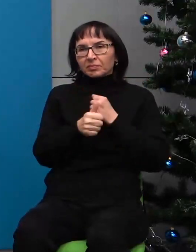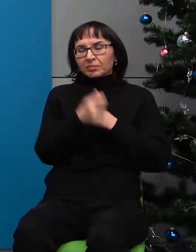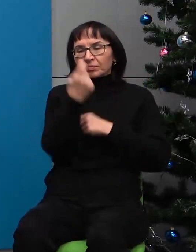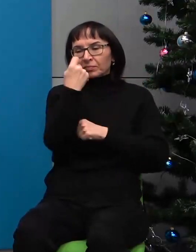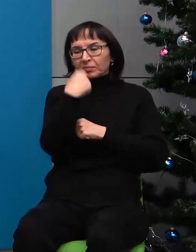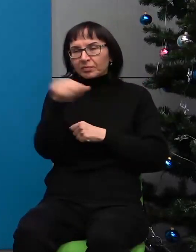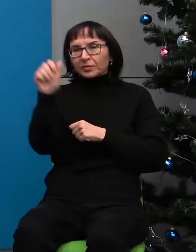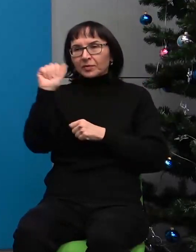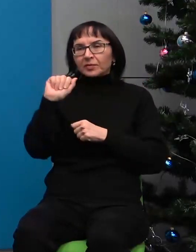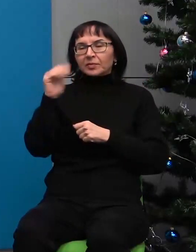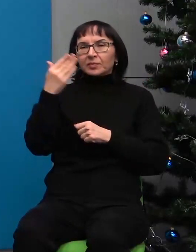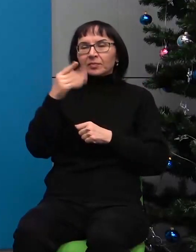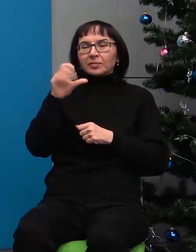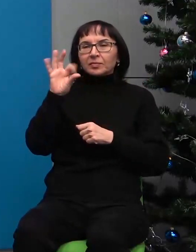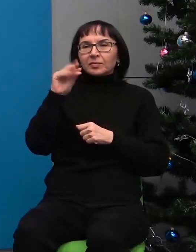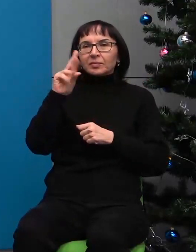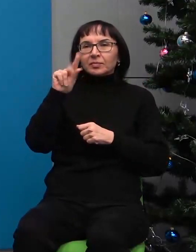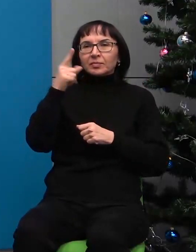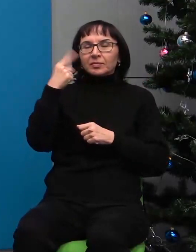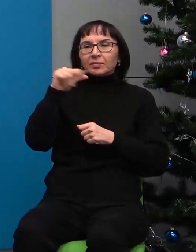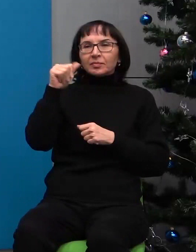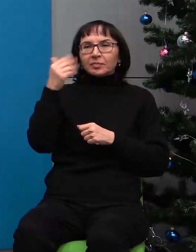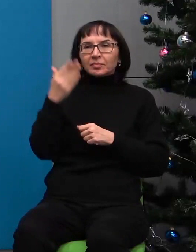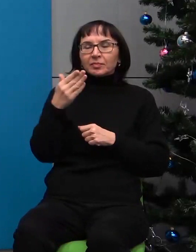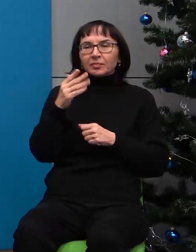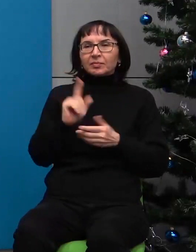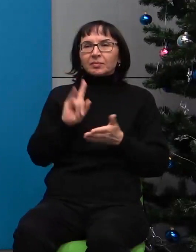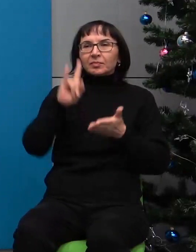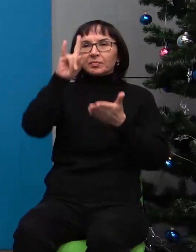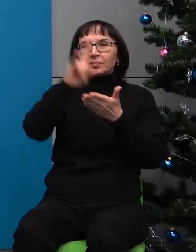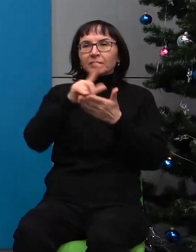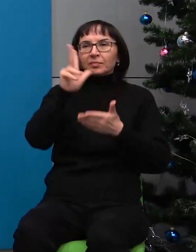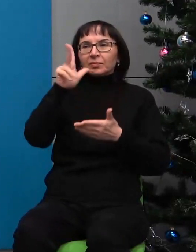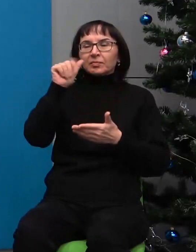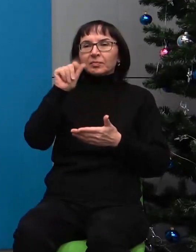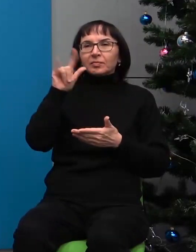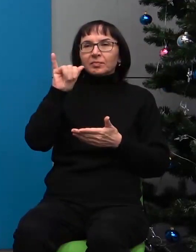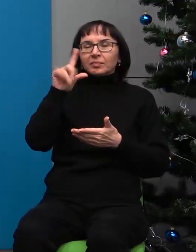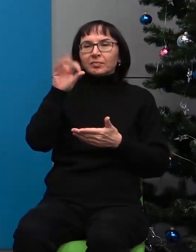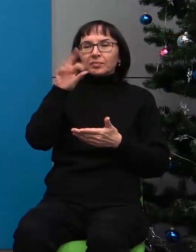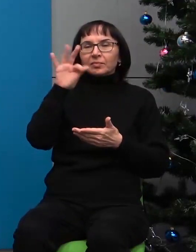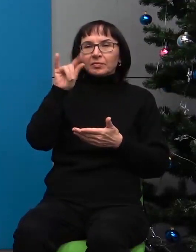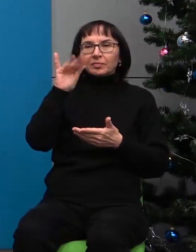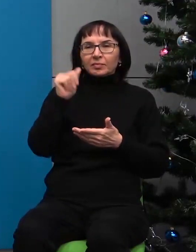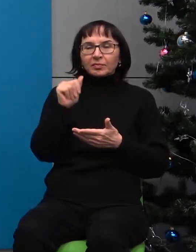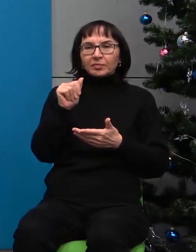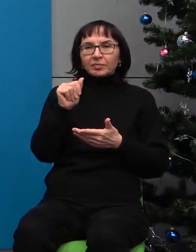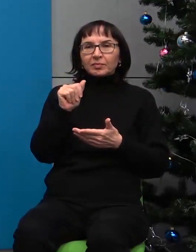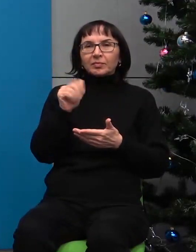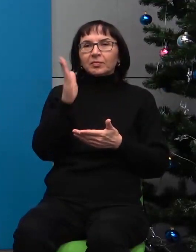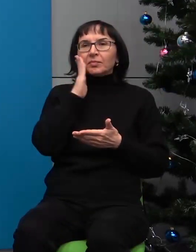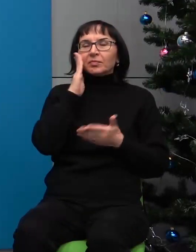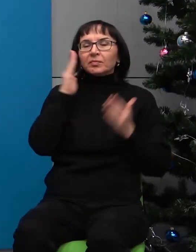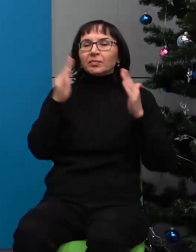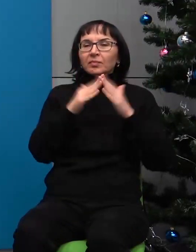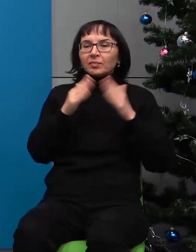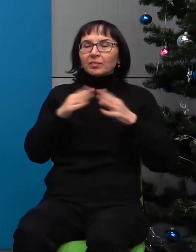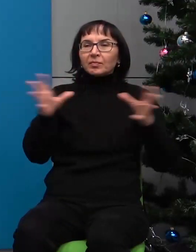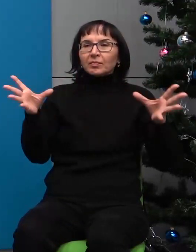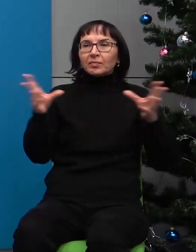Jak pisałem książkę o Tyrmandzie, poleciałem do Kalifornii. Mieszkałem w domu z czterema gośćmi, którzy pracują w Googlu.